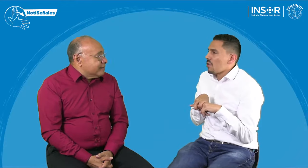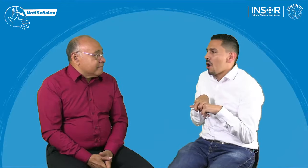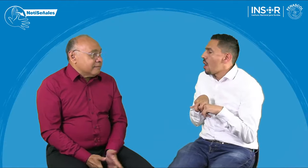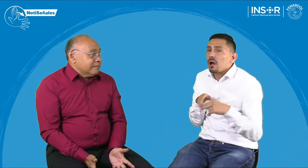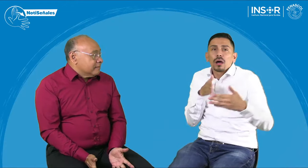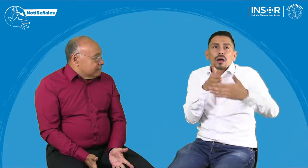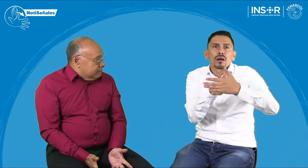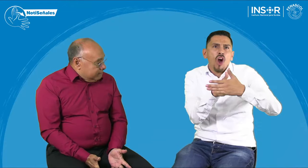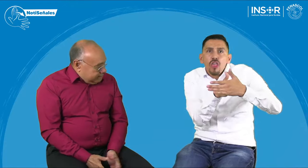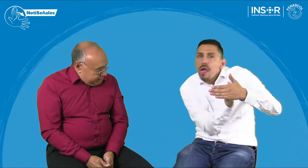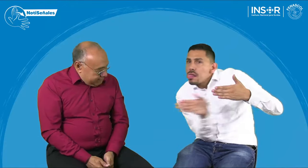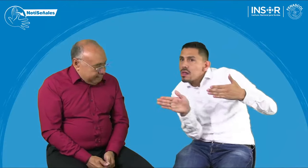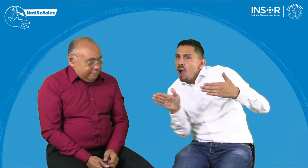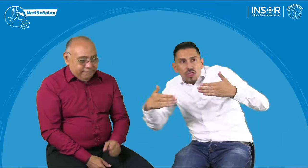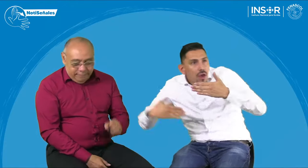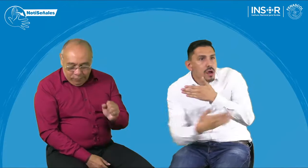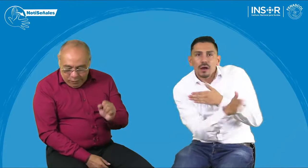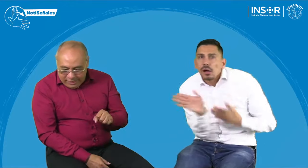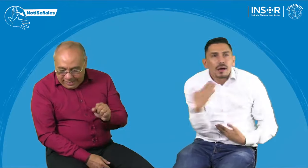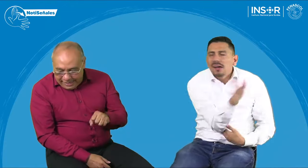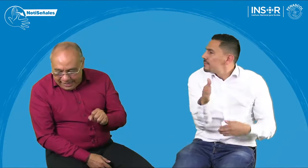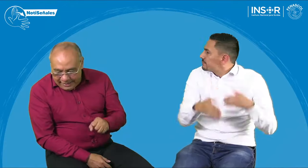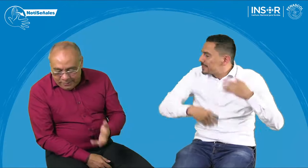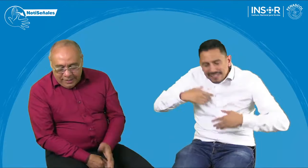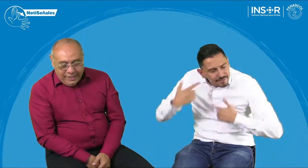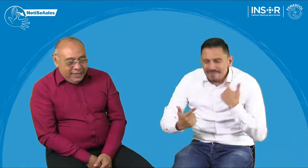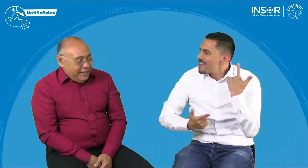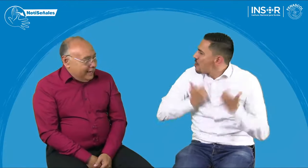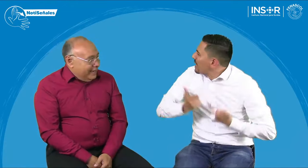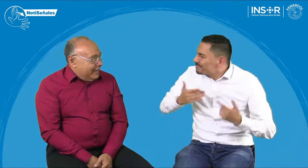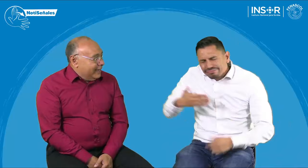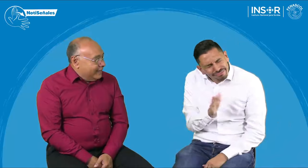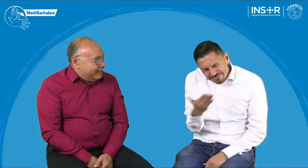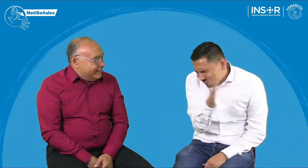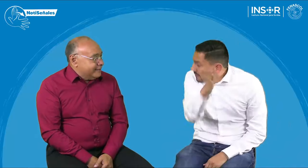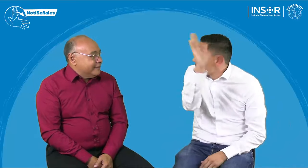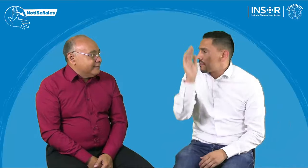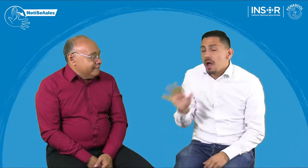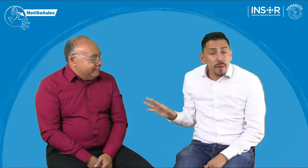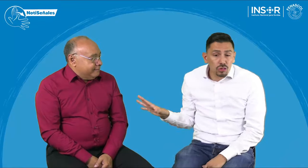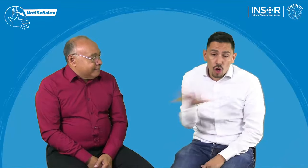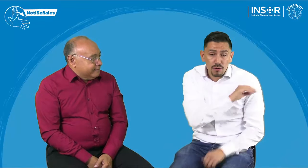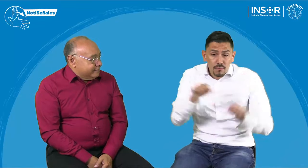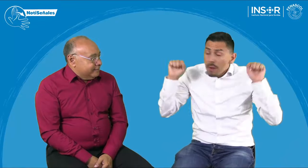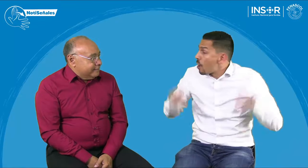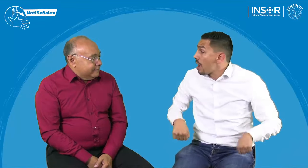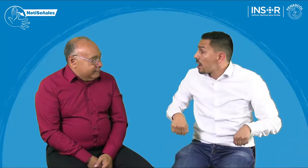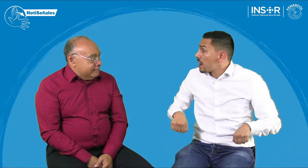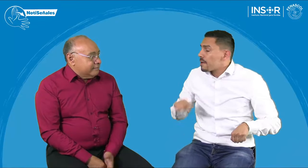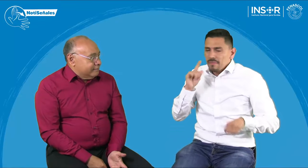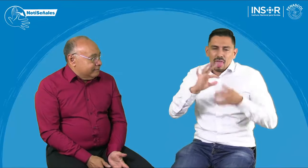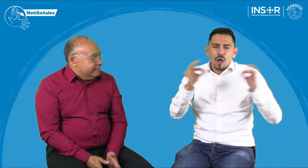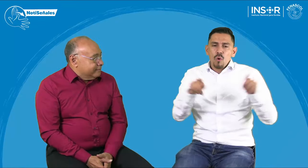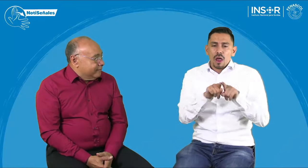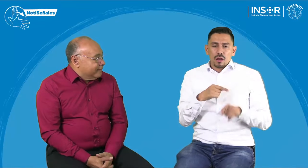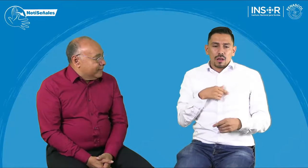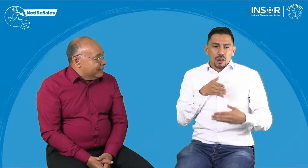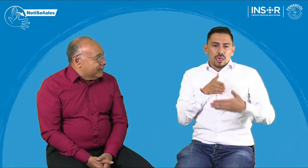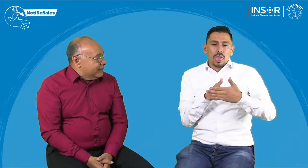comunidad sorda que el pensar en que no puedo hacerlo hay una barrera y y ya me rindo no, hay que buscar las soluciones, las